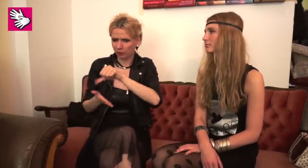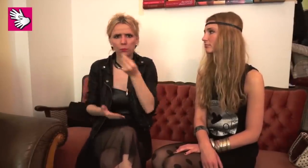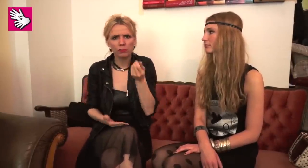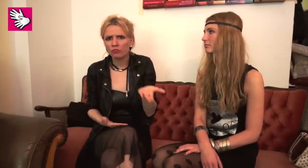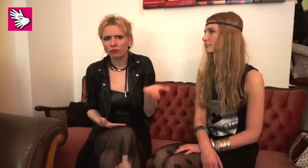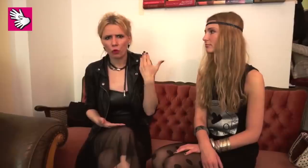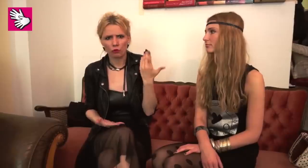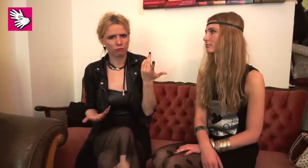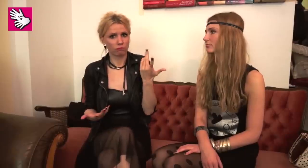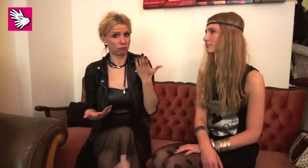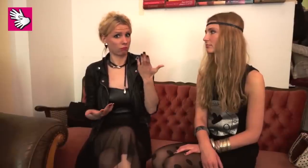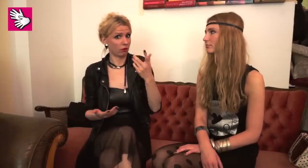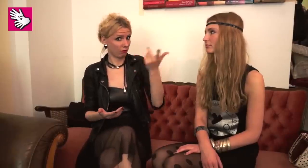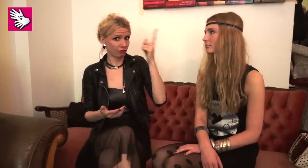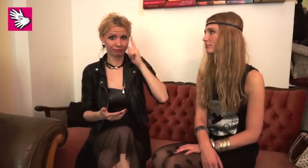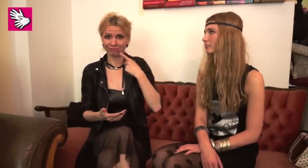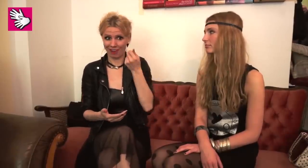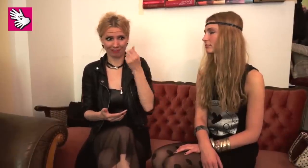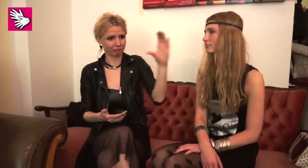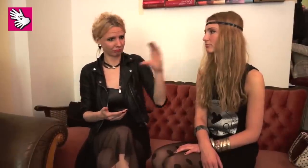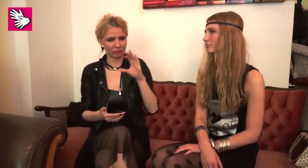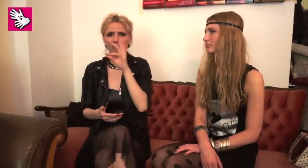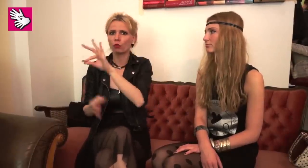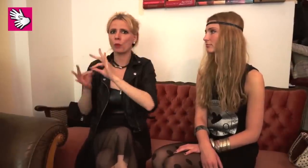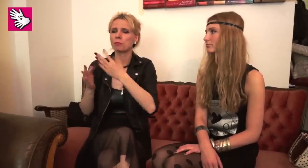Wenn ich kein Gehörlosengeld bekomme, wie soll ich das finanzieren? Deswegen ist es für mich sehr wichtig, dass es